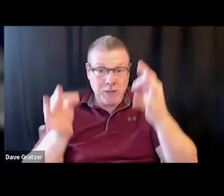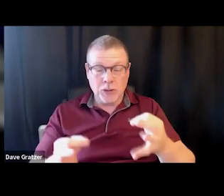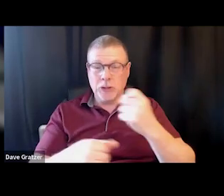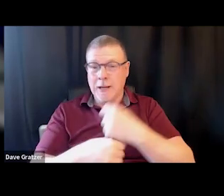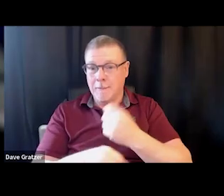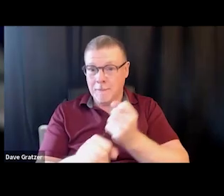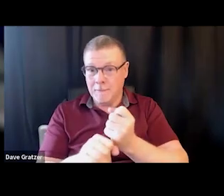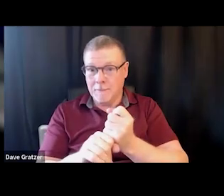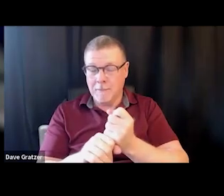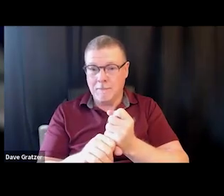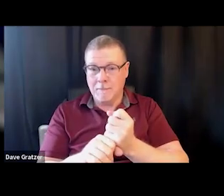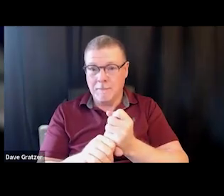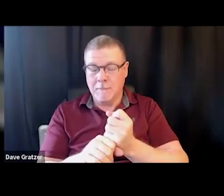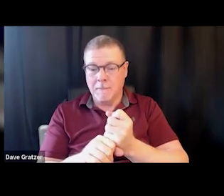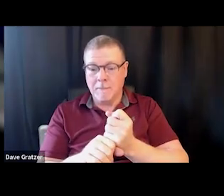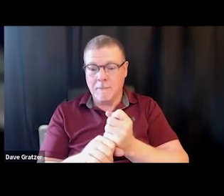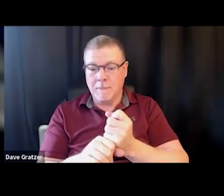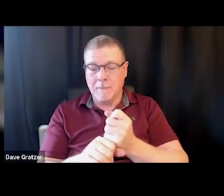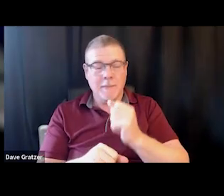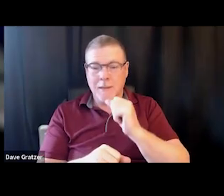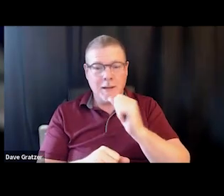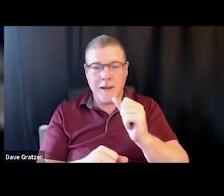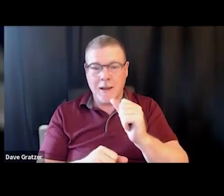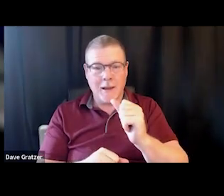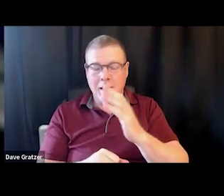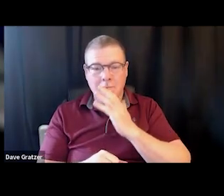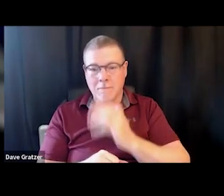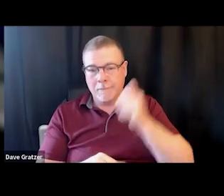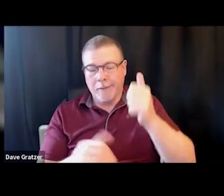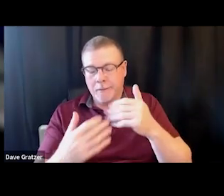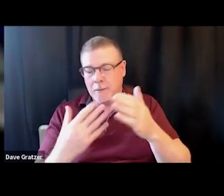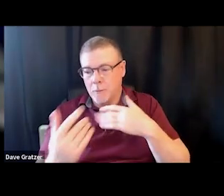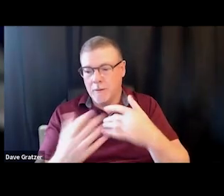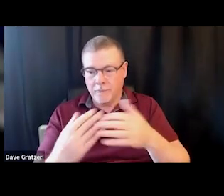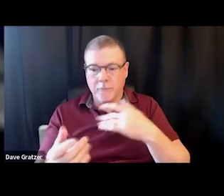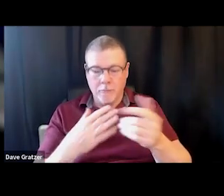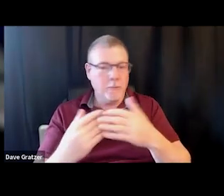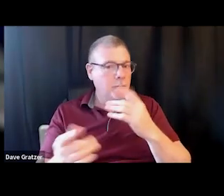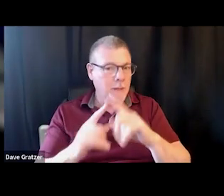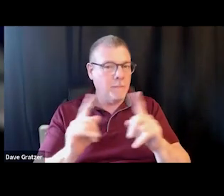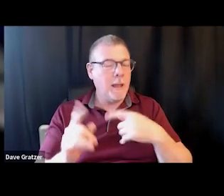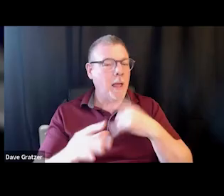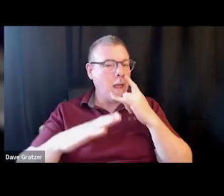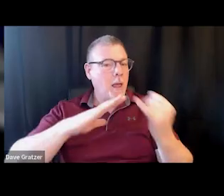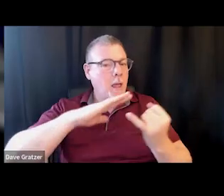no eran las mejores o lo que sea, y entonces empecé a aislarme.